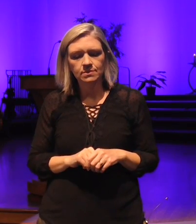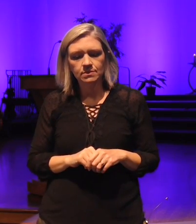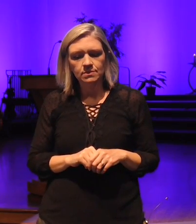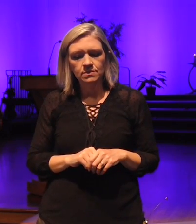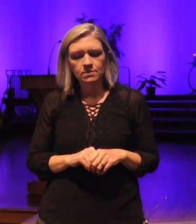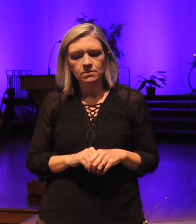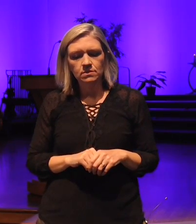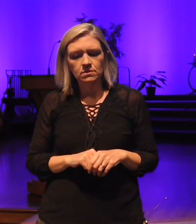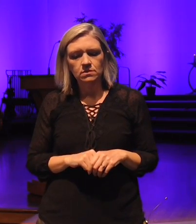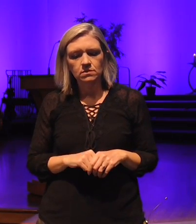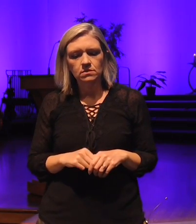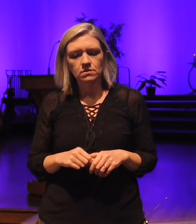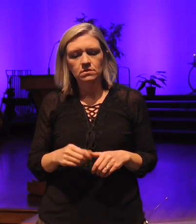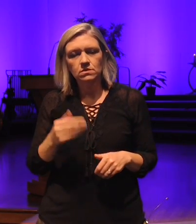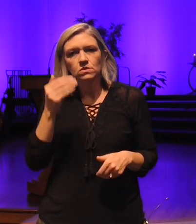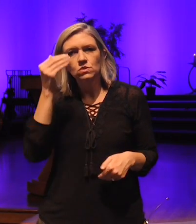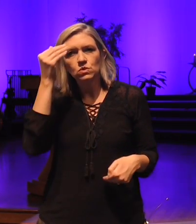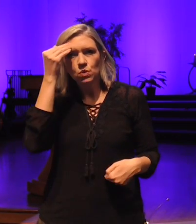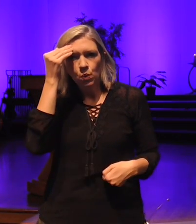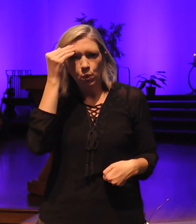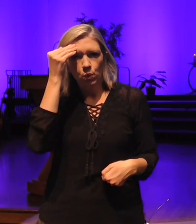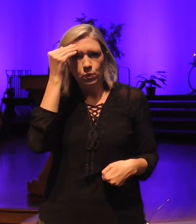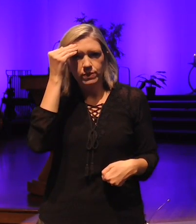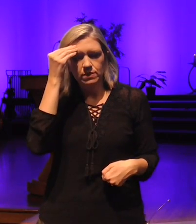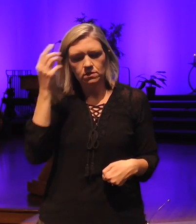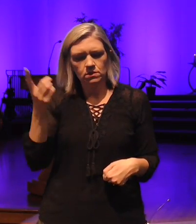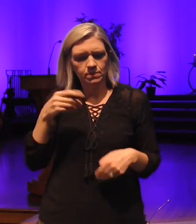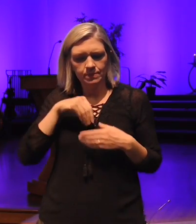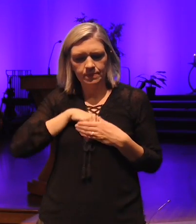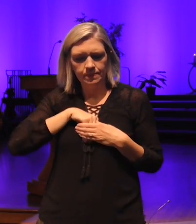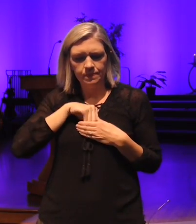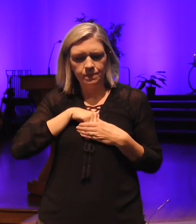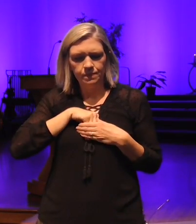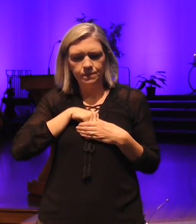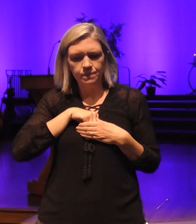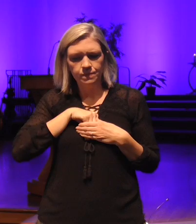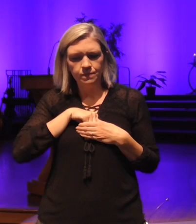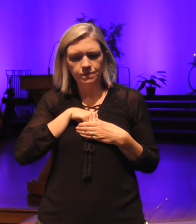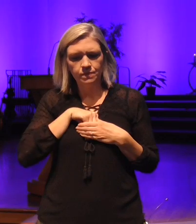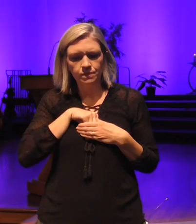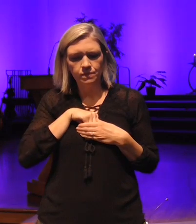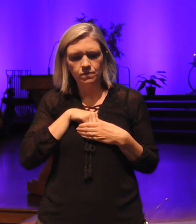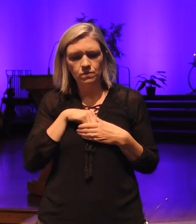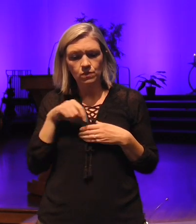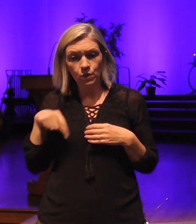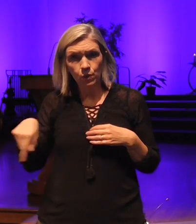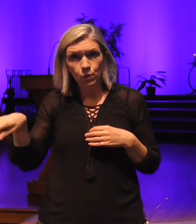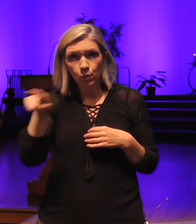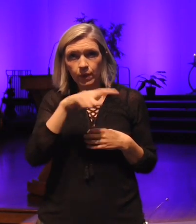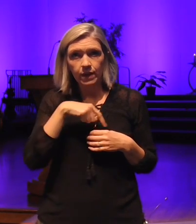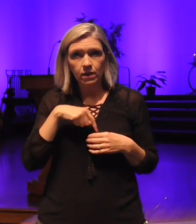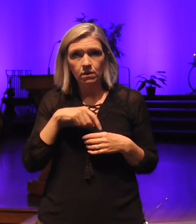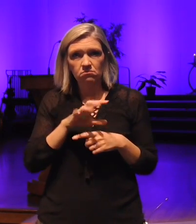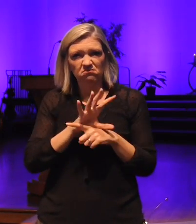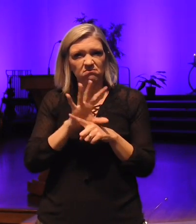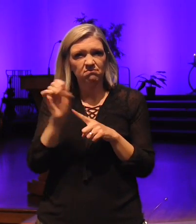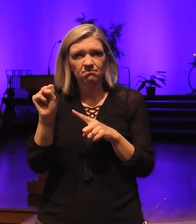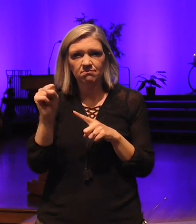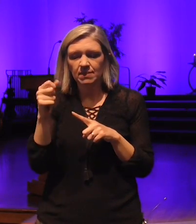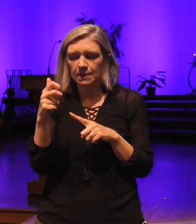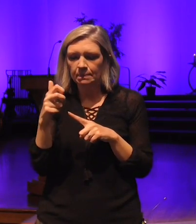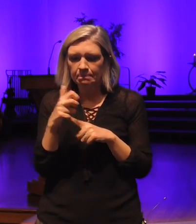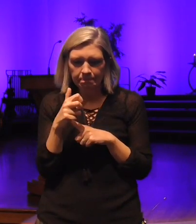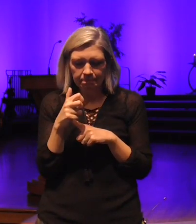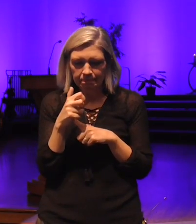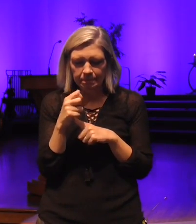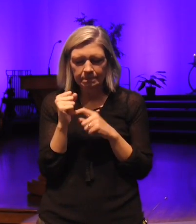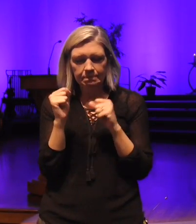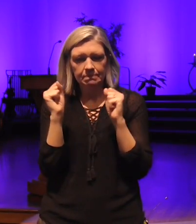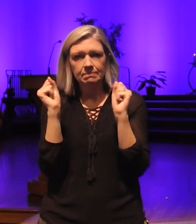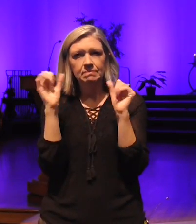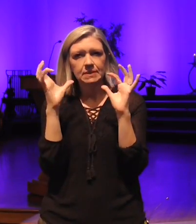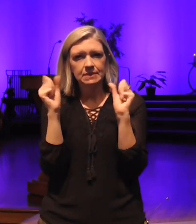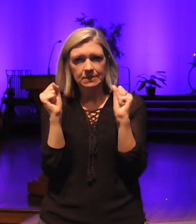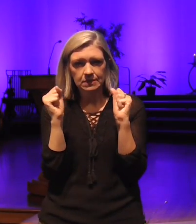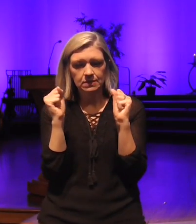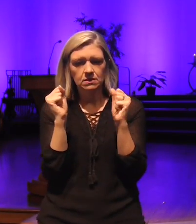sabe que somos impecablemente magnífica